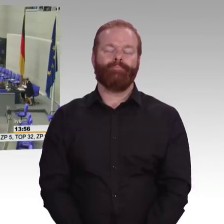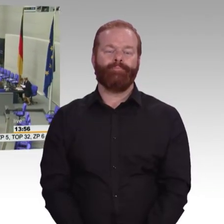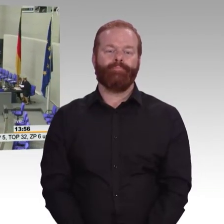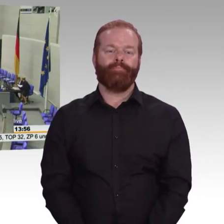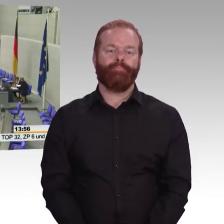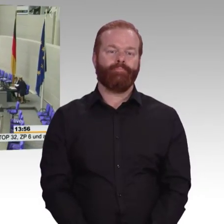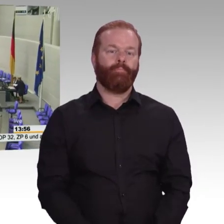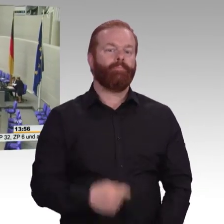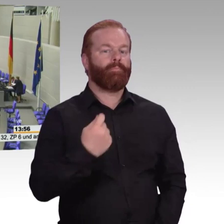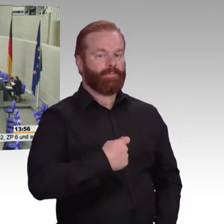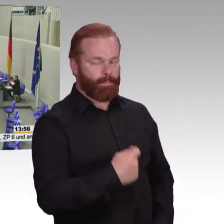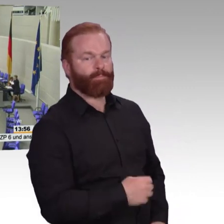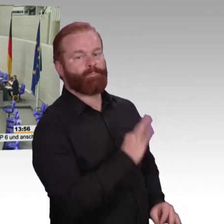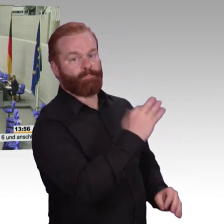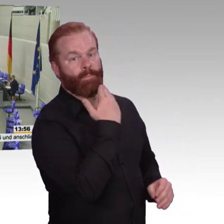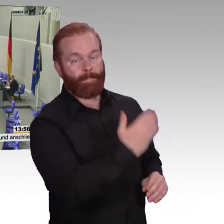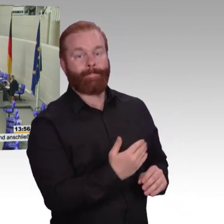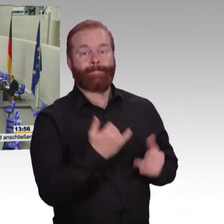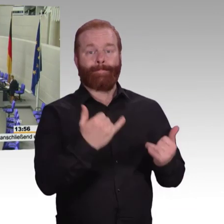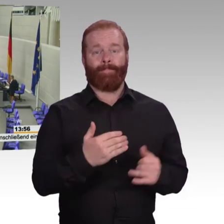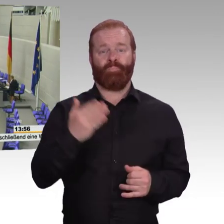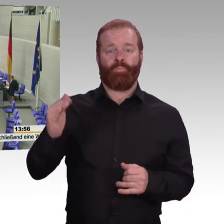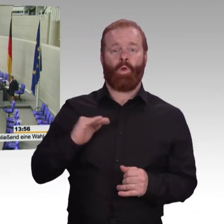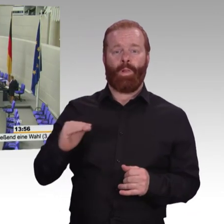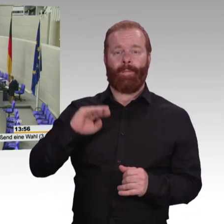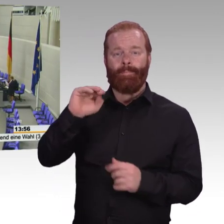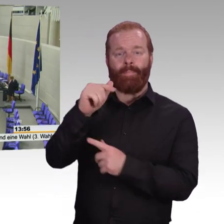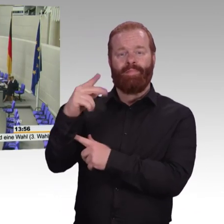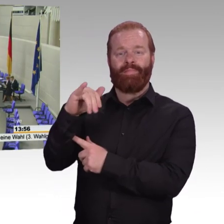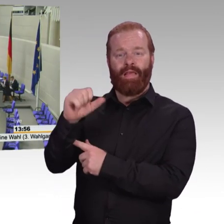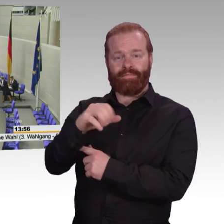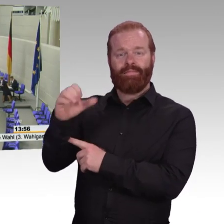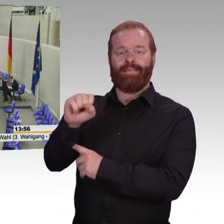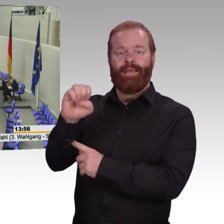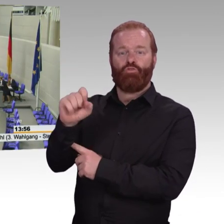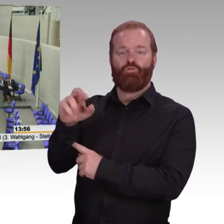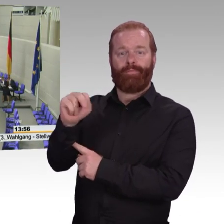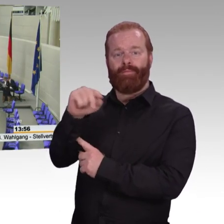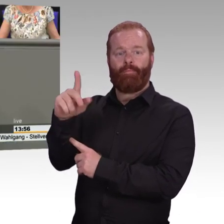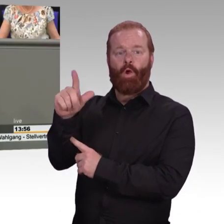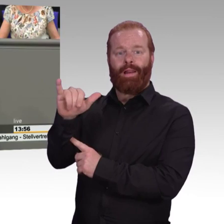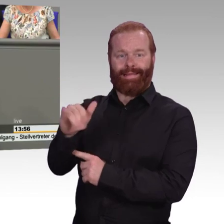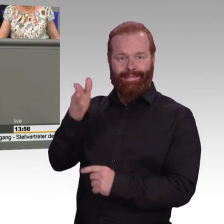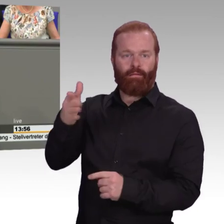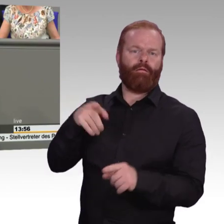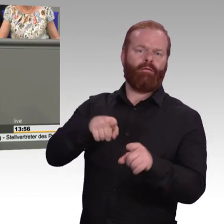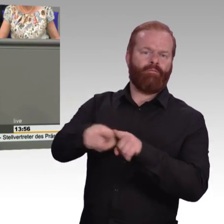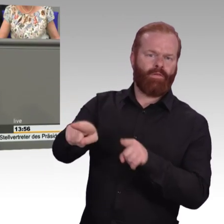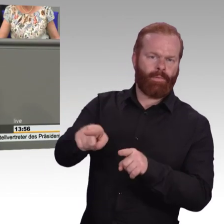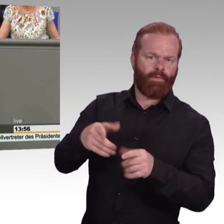über die Aufnahme von Kindergrundrechten ins Grundgesetz geführt und das, und das kriegen wir zum Teil ja auch heute mit, sehr kontrovers.